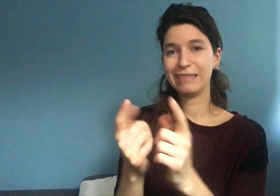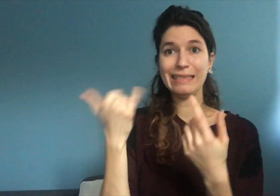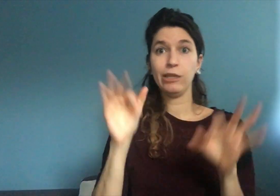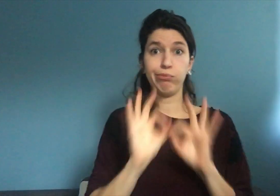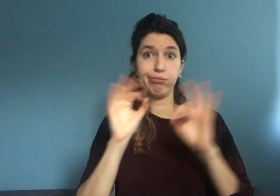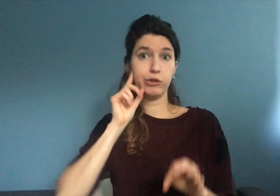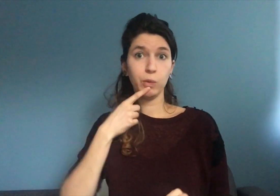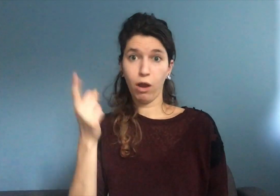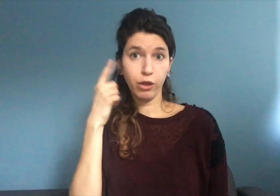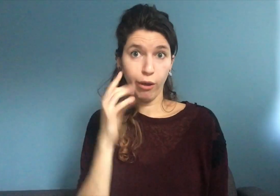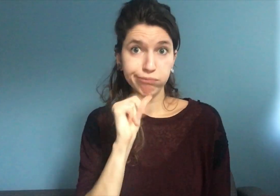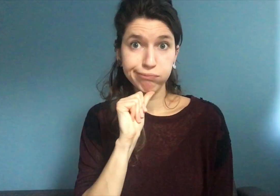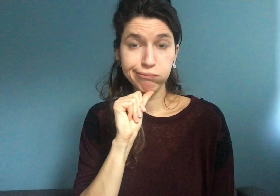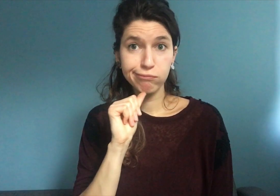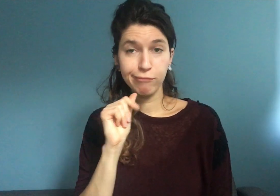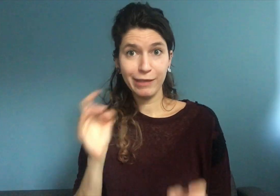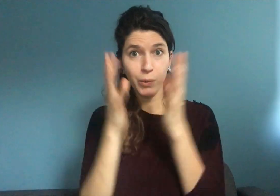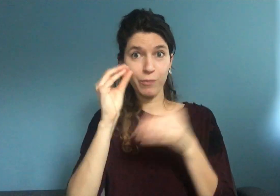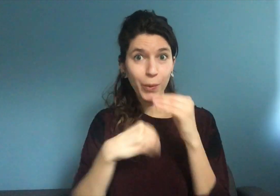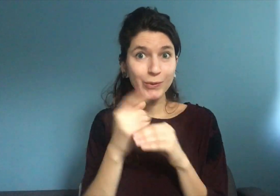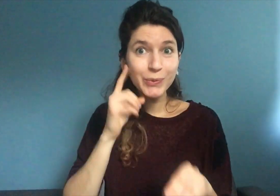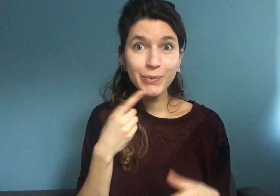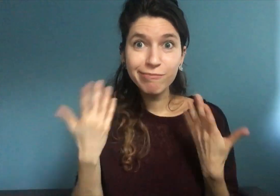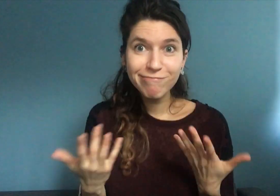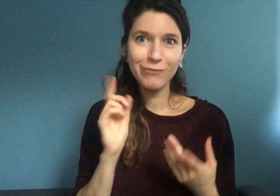Sans sourds, ce serait impossible de leur faire découvrir le monde des sourds.